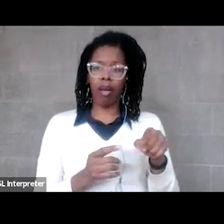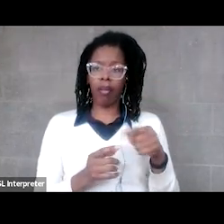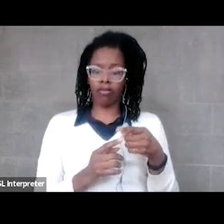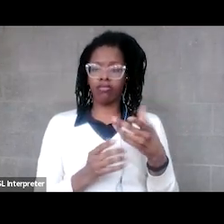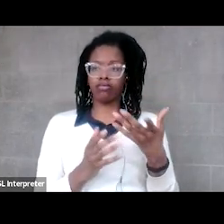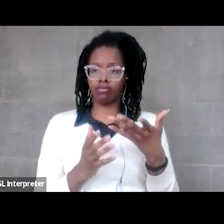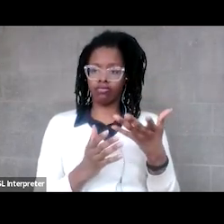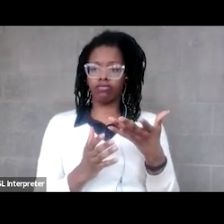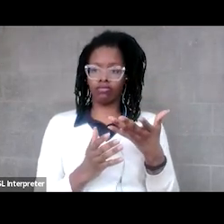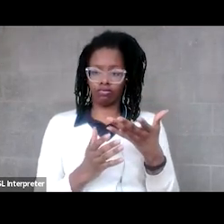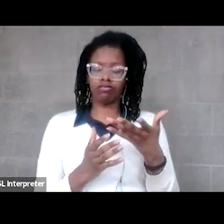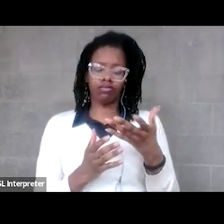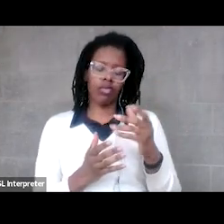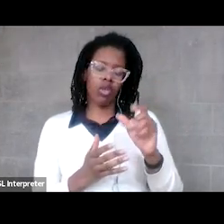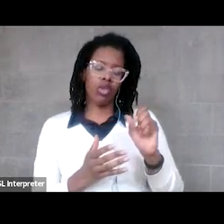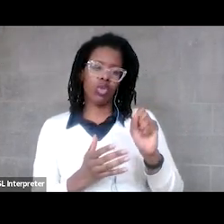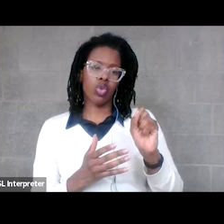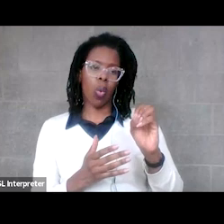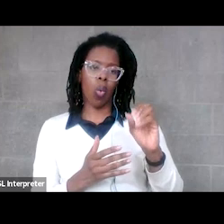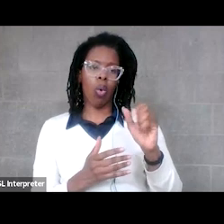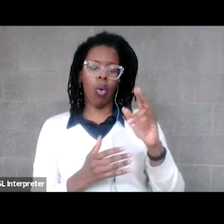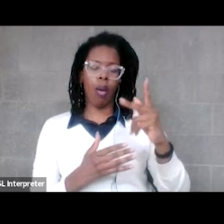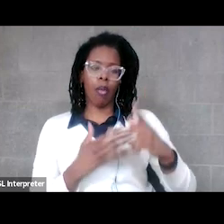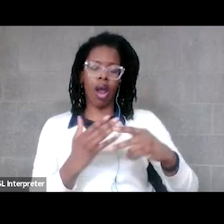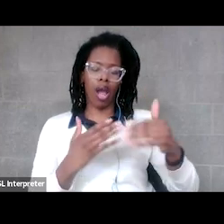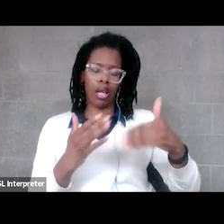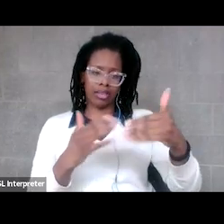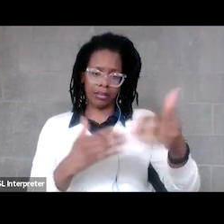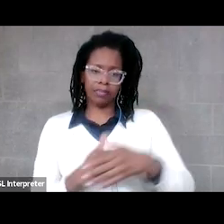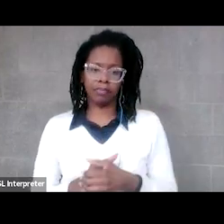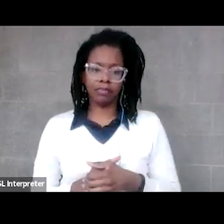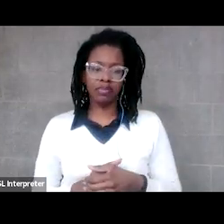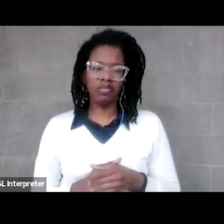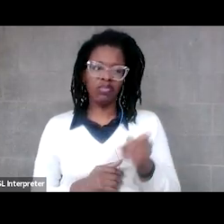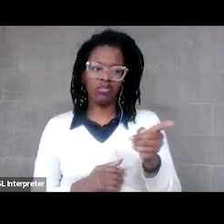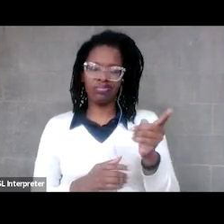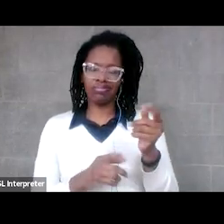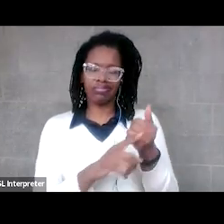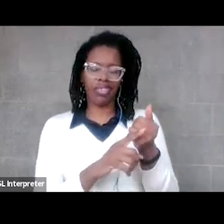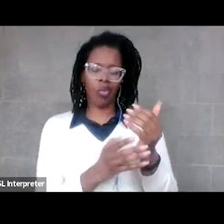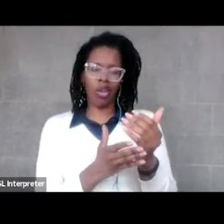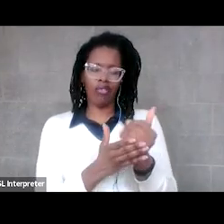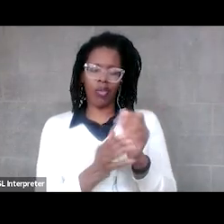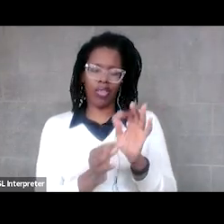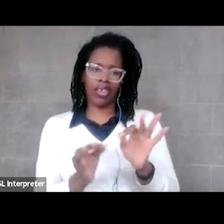del proceso SOAR. Ella cubrirá algunas de esas áreas clave para nosotros.